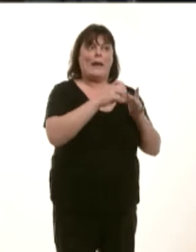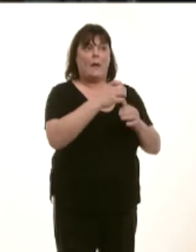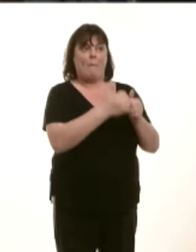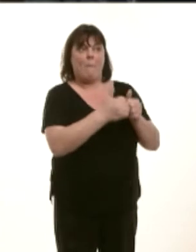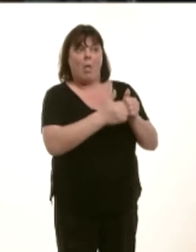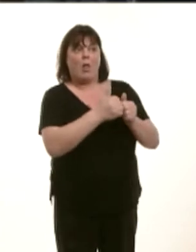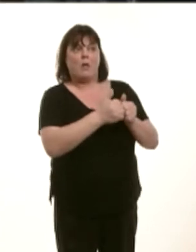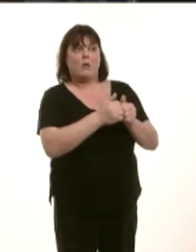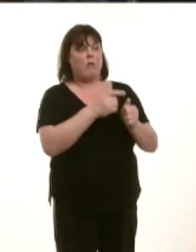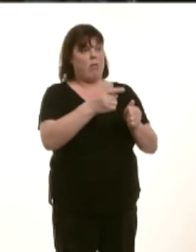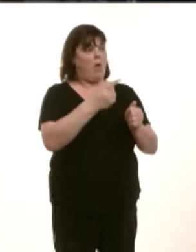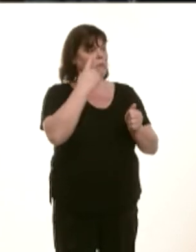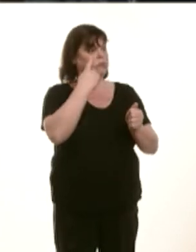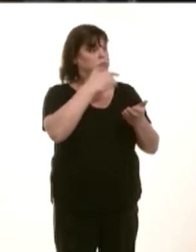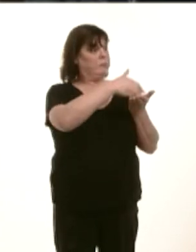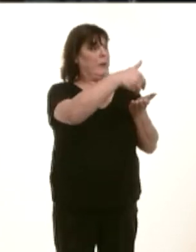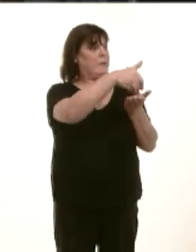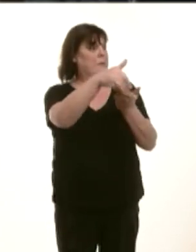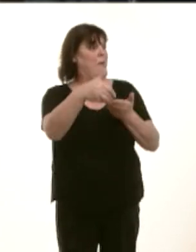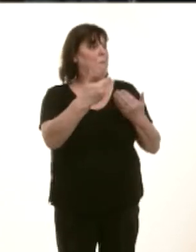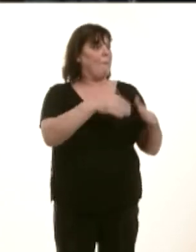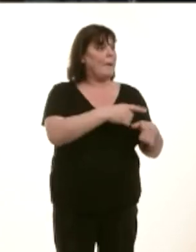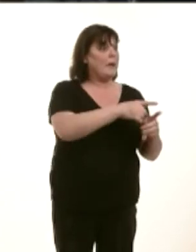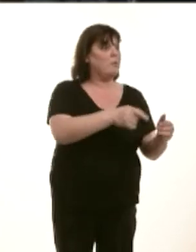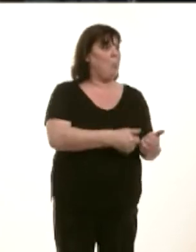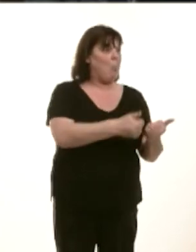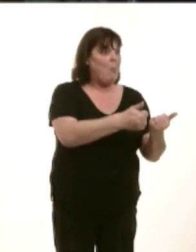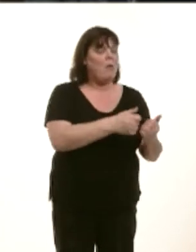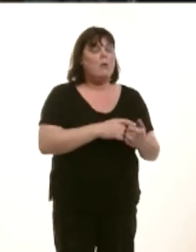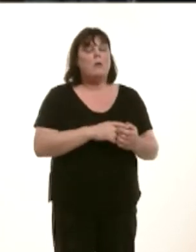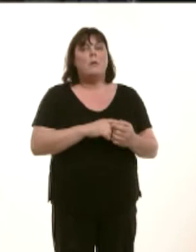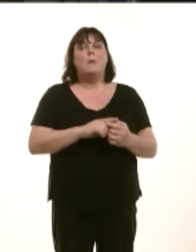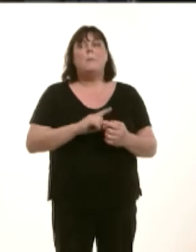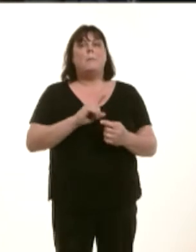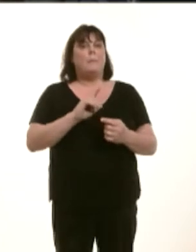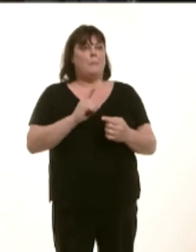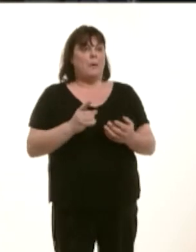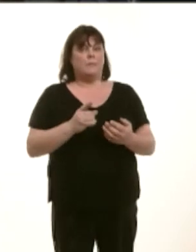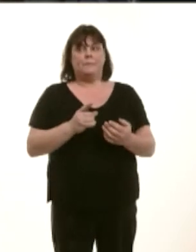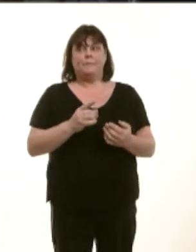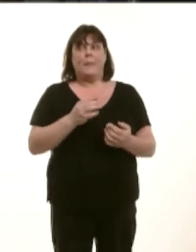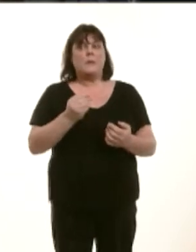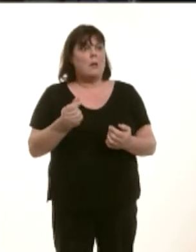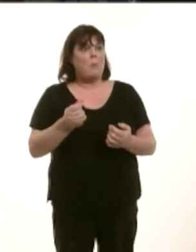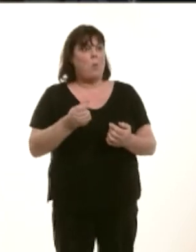a market. But in terms of putting some Welsh dairy farmers in a more favourable position